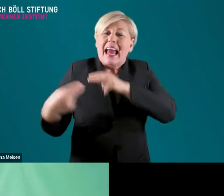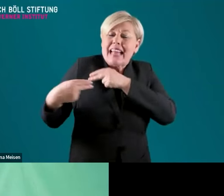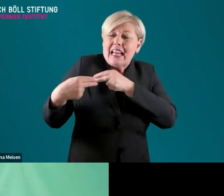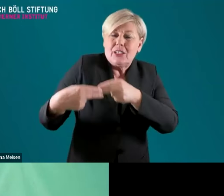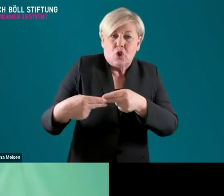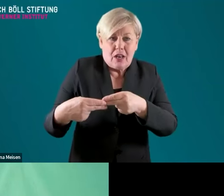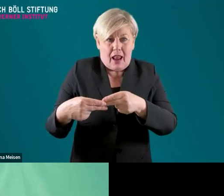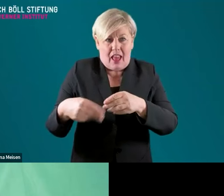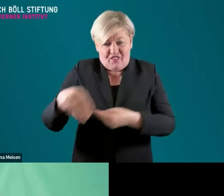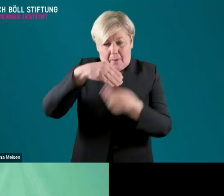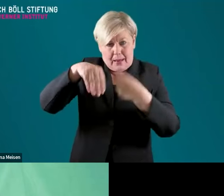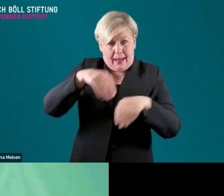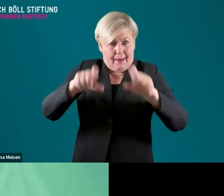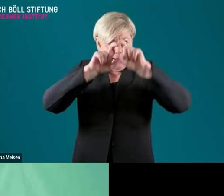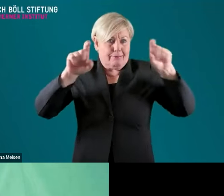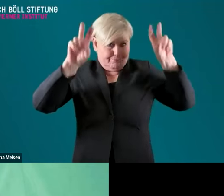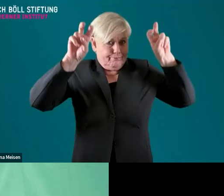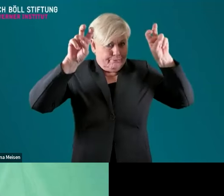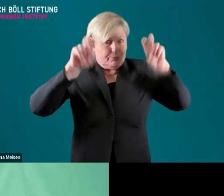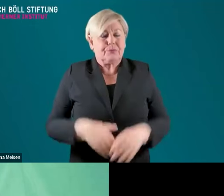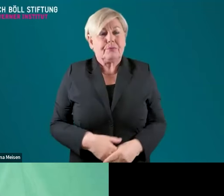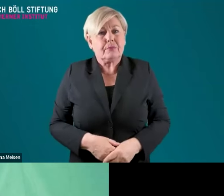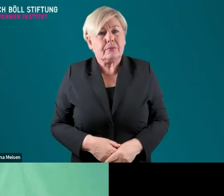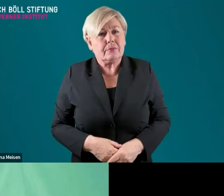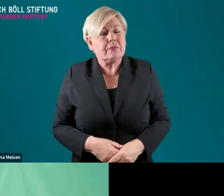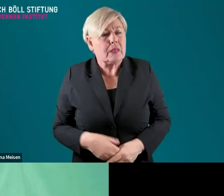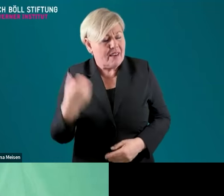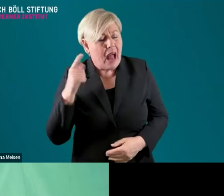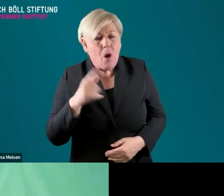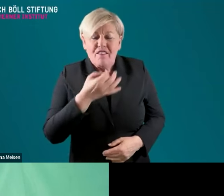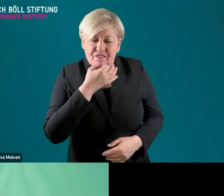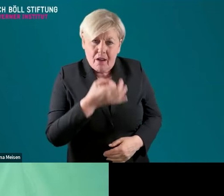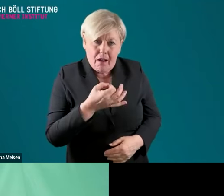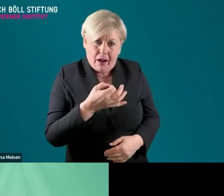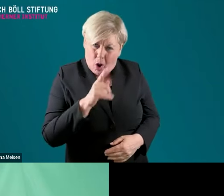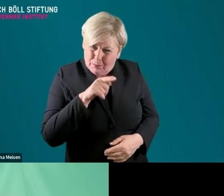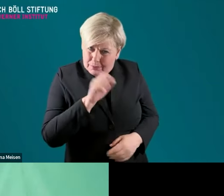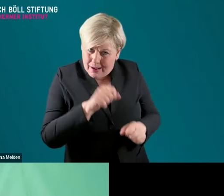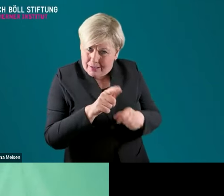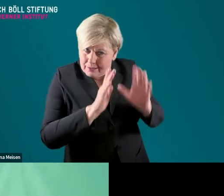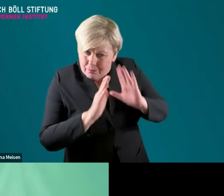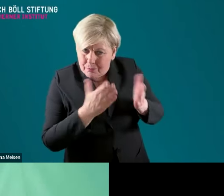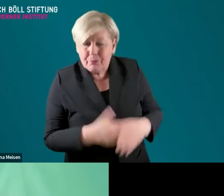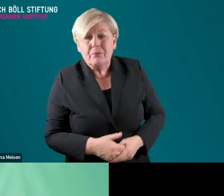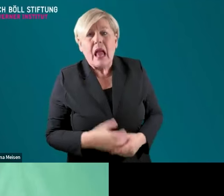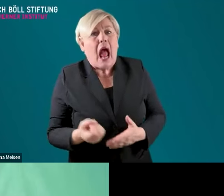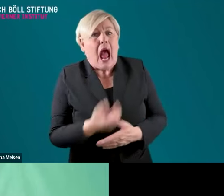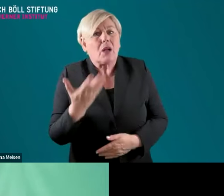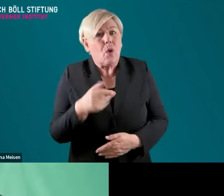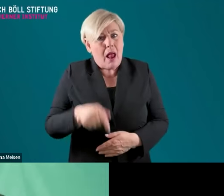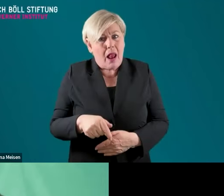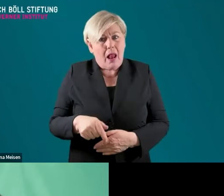Und da war die Frage, ob dieses – ich weiß nicht, ob du was dazu sagen kannst – das aktuelle Phänomen Tradwives,